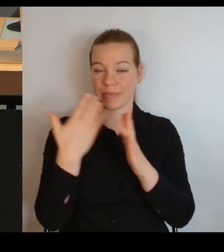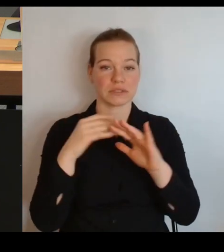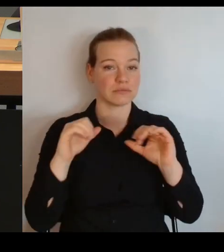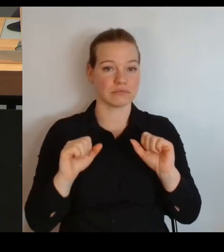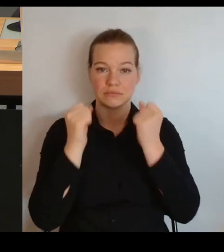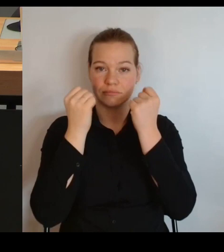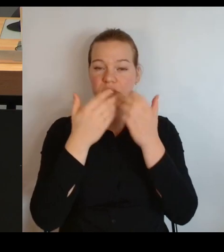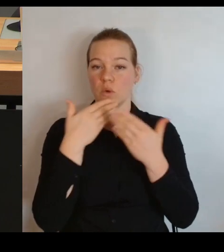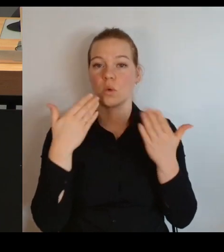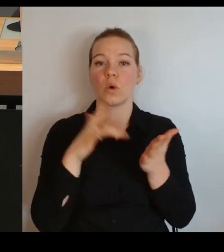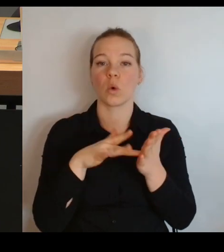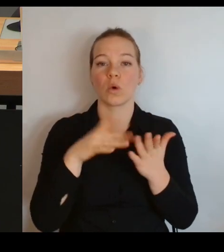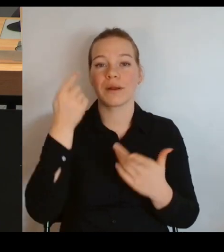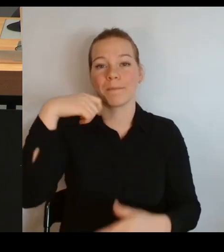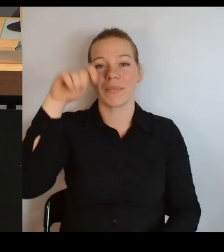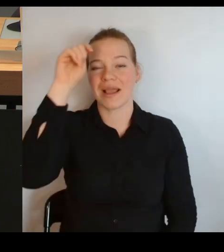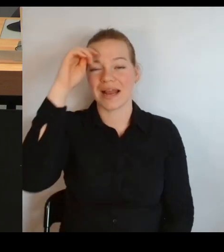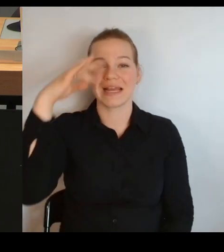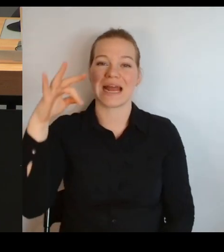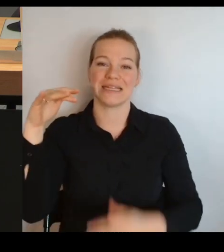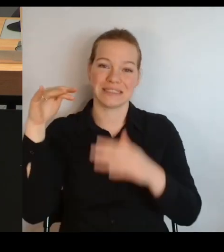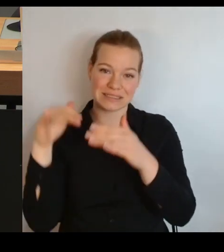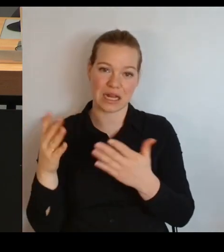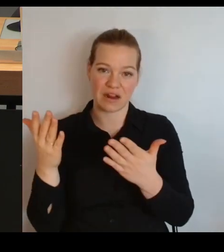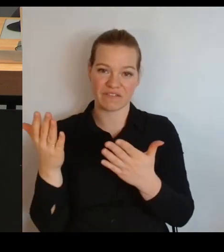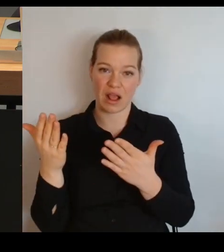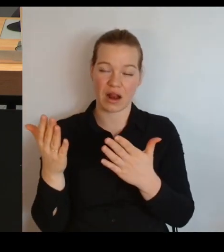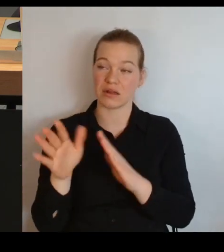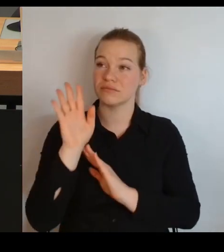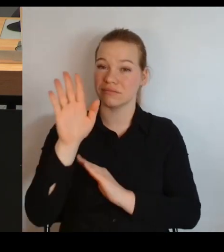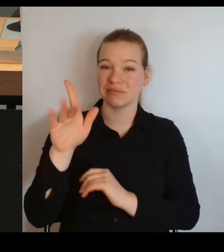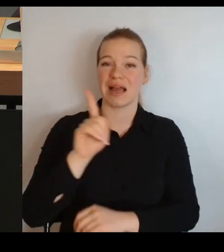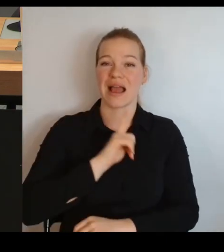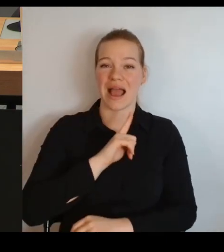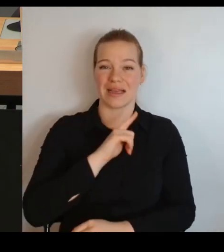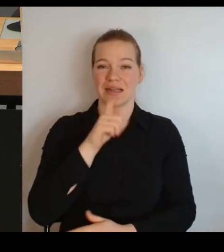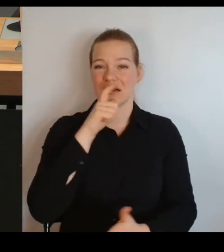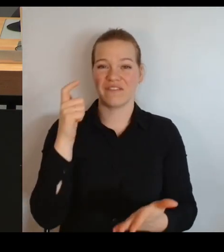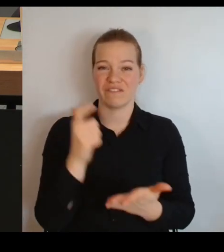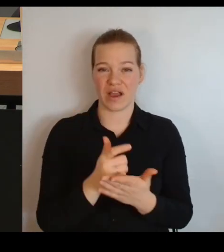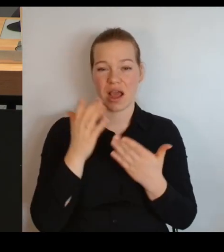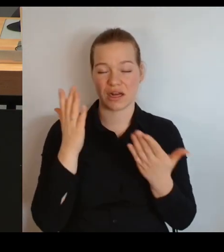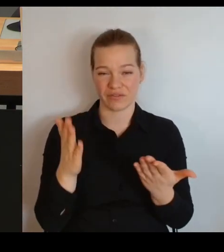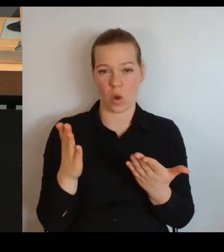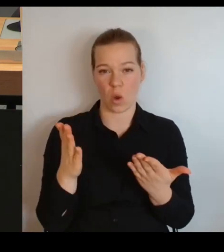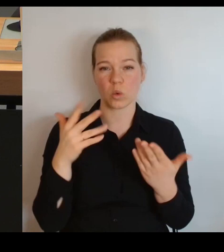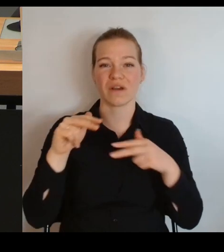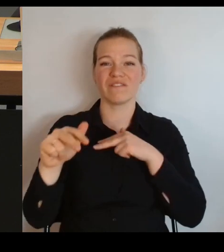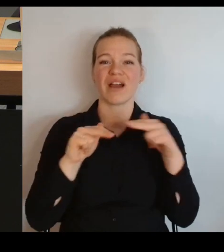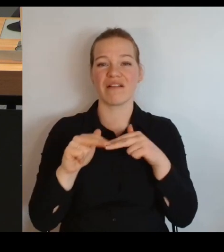selbst aufgeführte Verwaltungsmisere abzulenken. Dass es sich glücklicherweise immer noch um Einzelfälle zulasten der